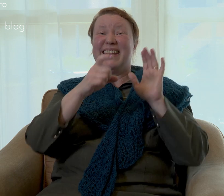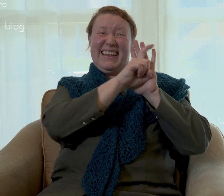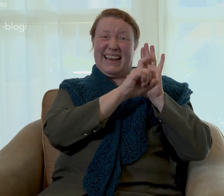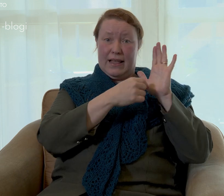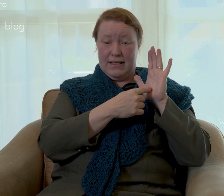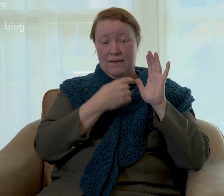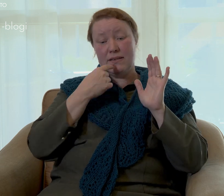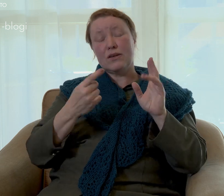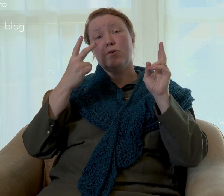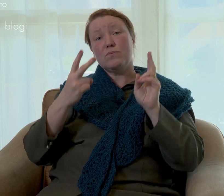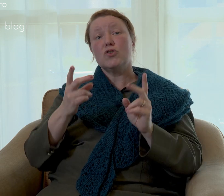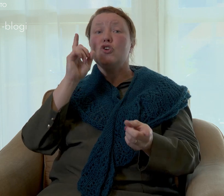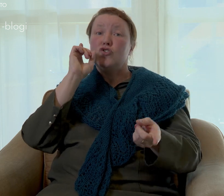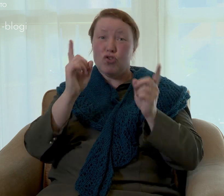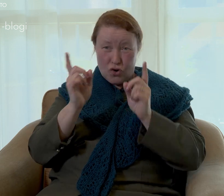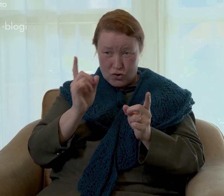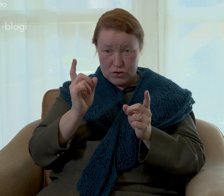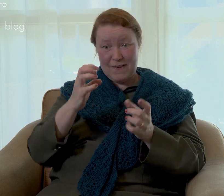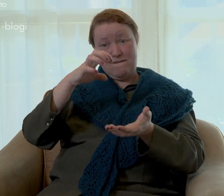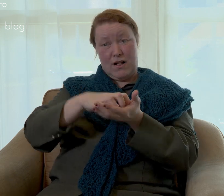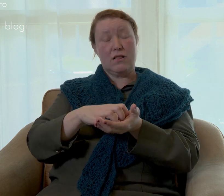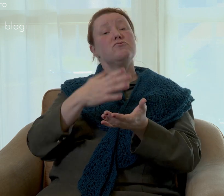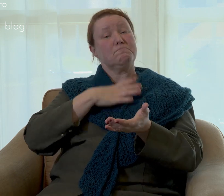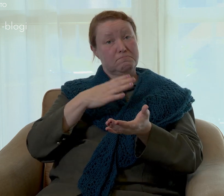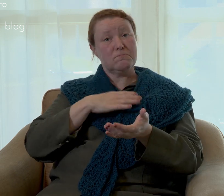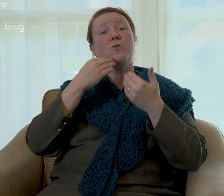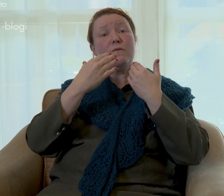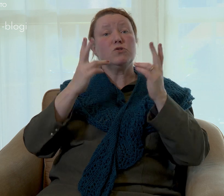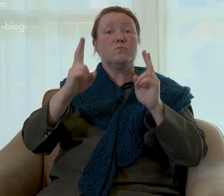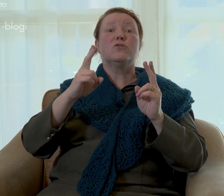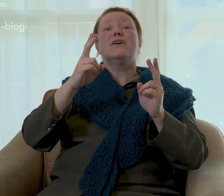Direktiivissä on myös maininta siitä, että jos hätäviestinnässä sallitaan -